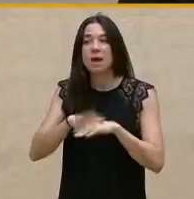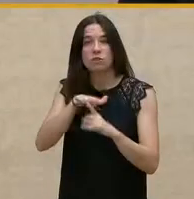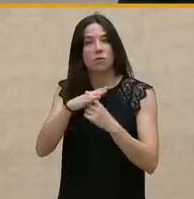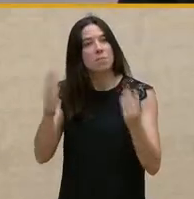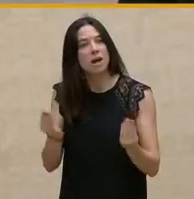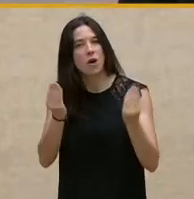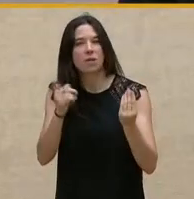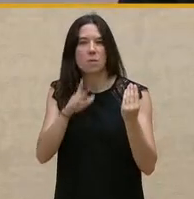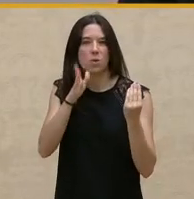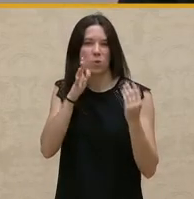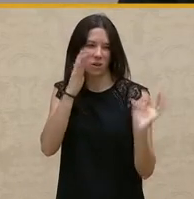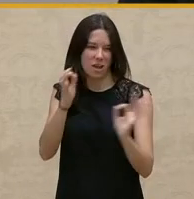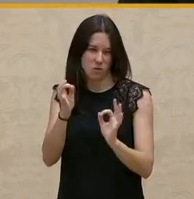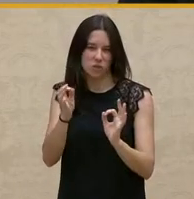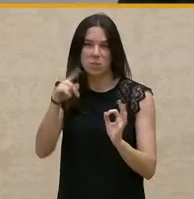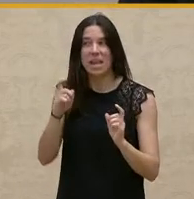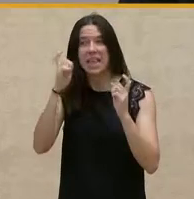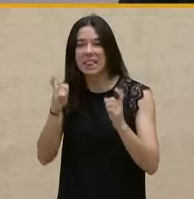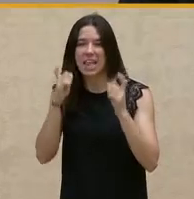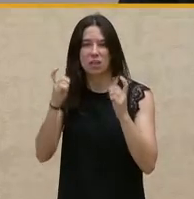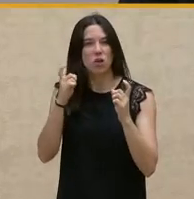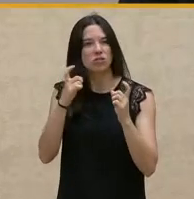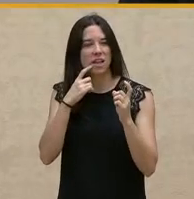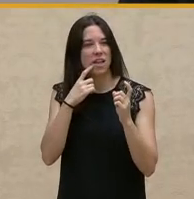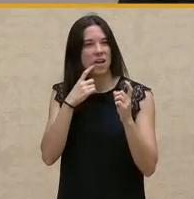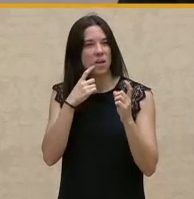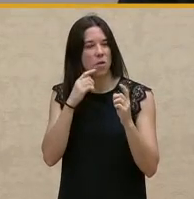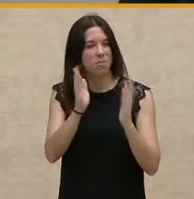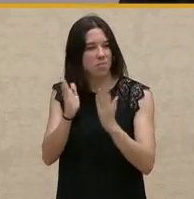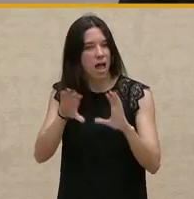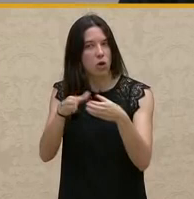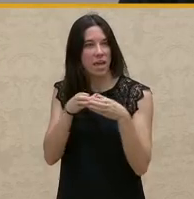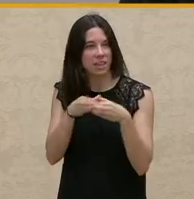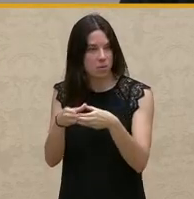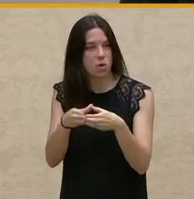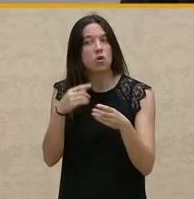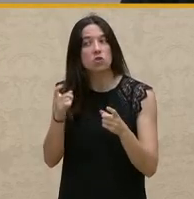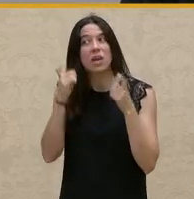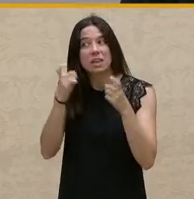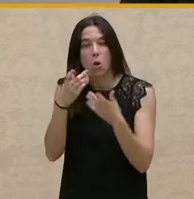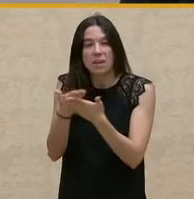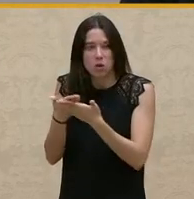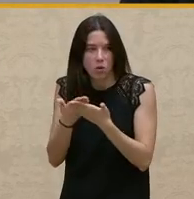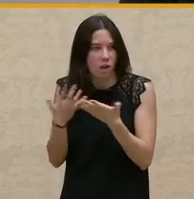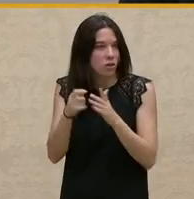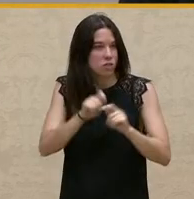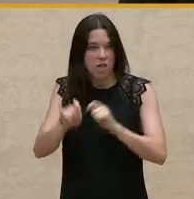los riesgos de atomización de nuestro colectivo, pido a todas las personas de y con personas con